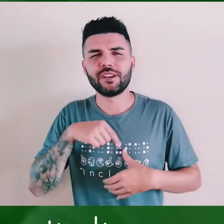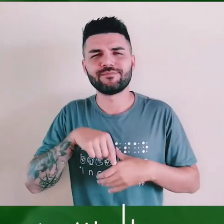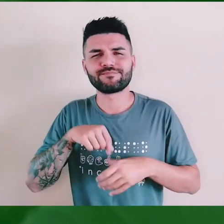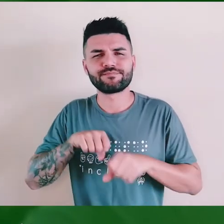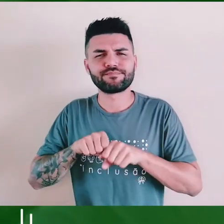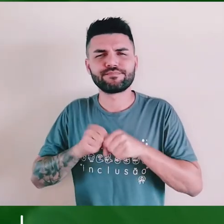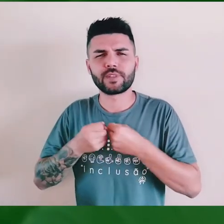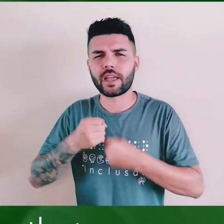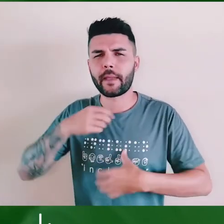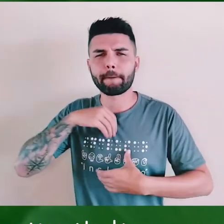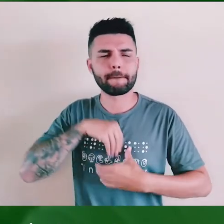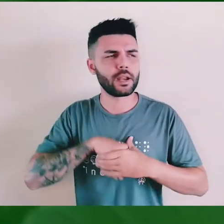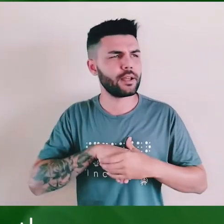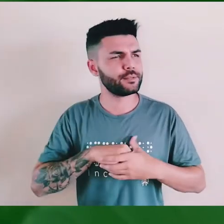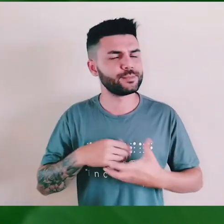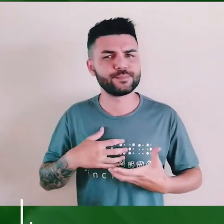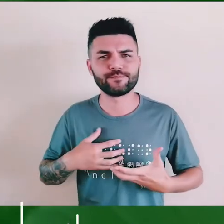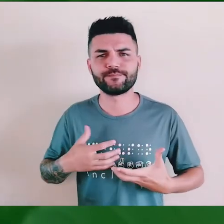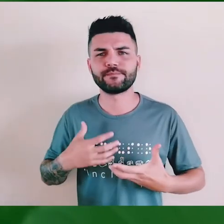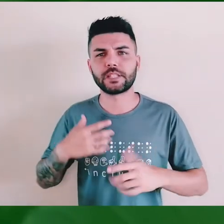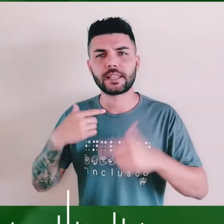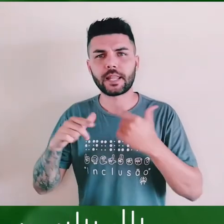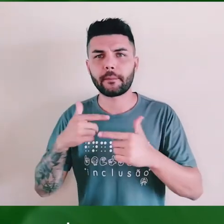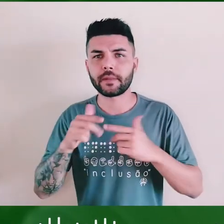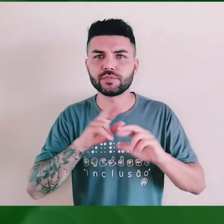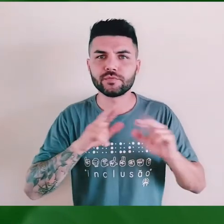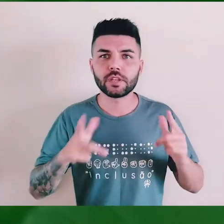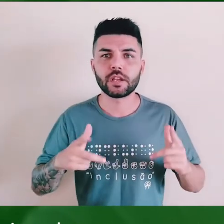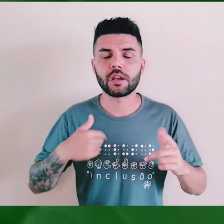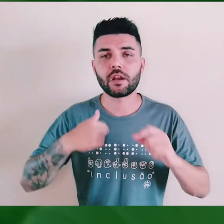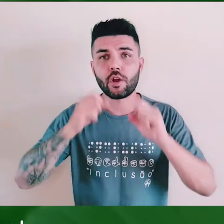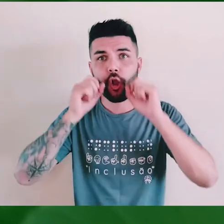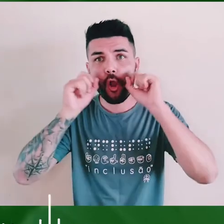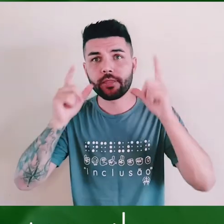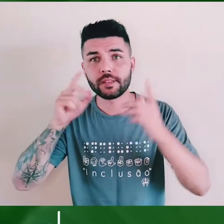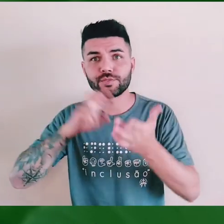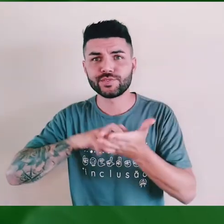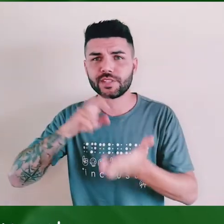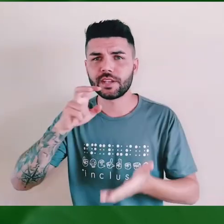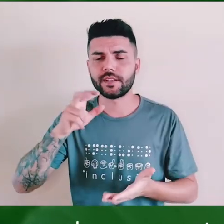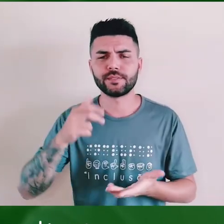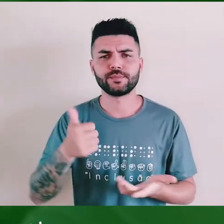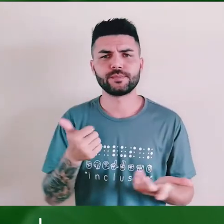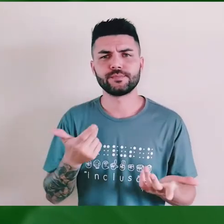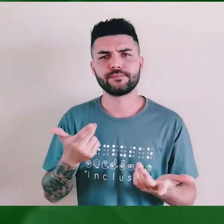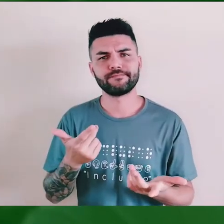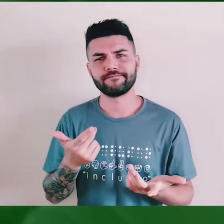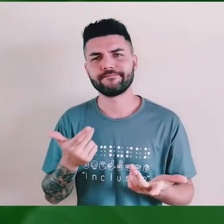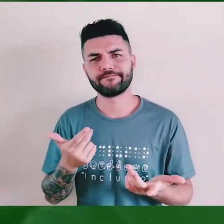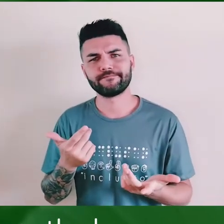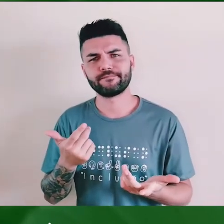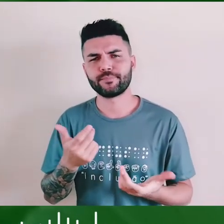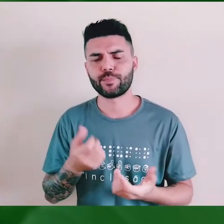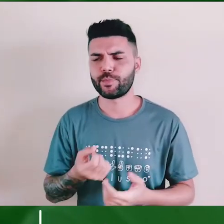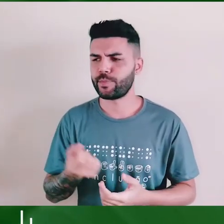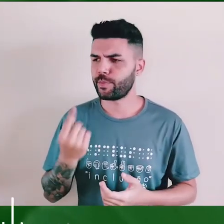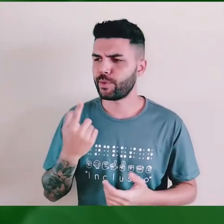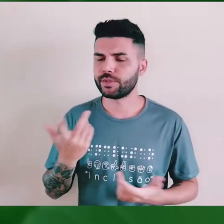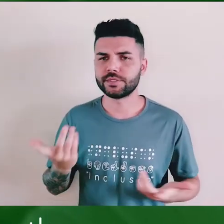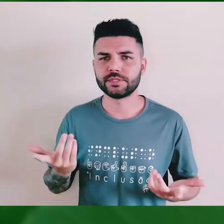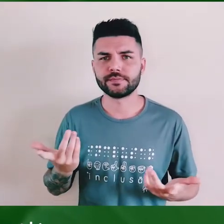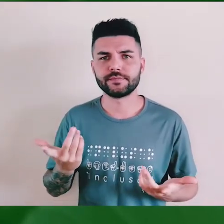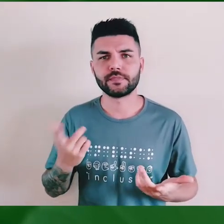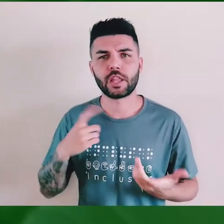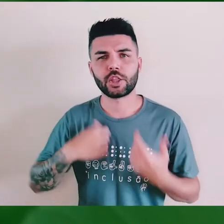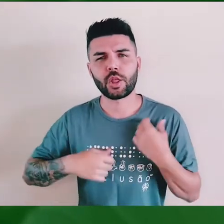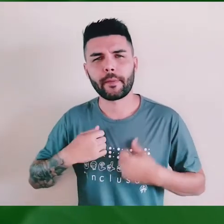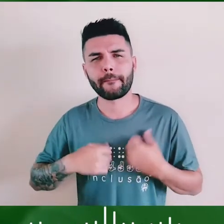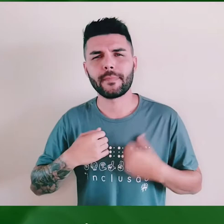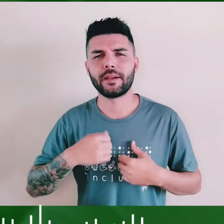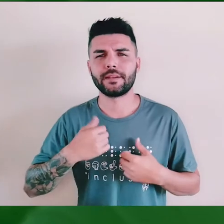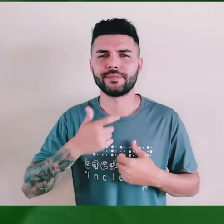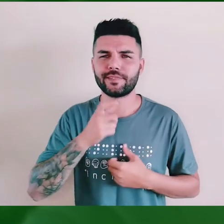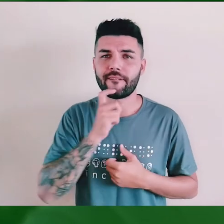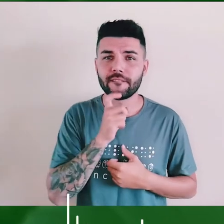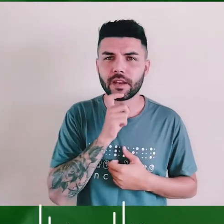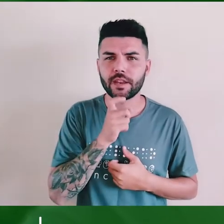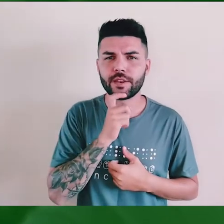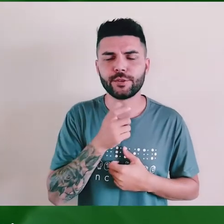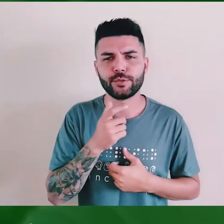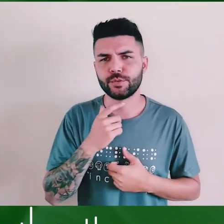Estava acordando cedo e achava que a gripe tinha sido por conta do frio, e aí passou,